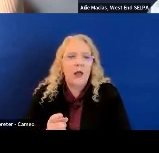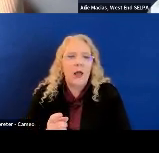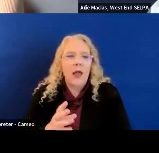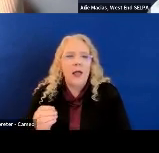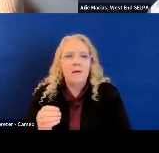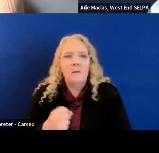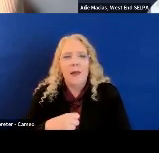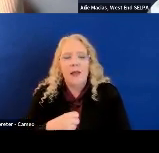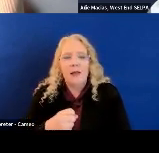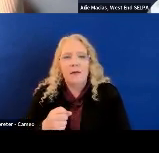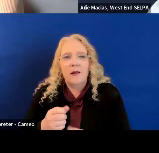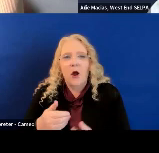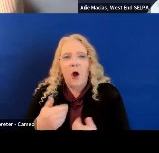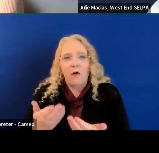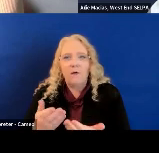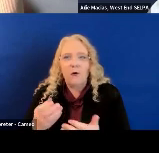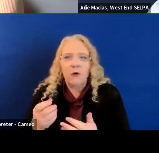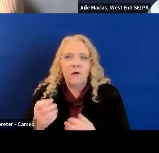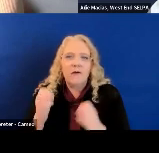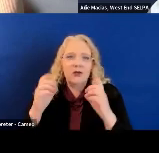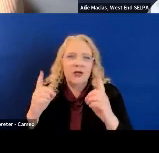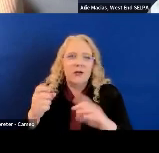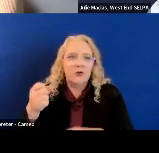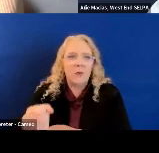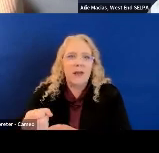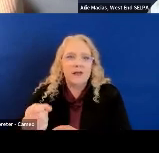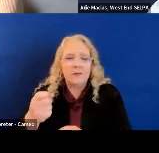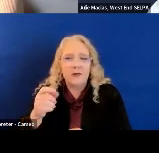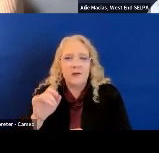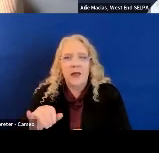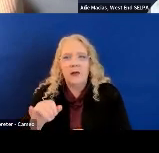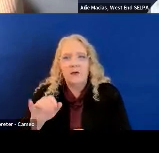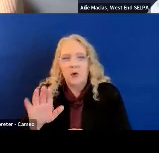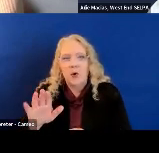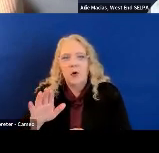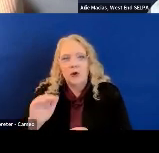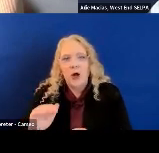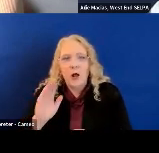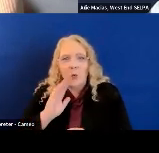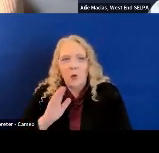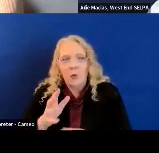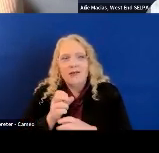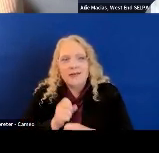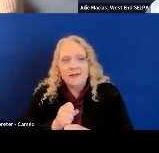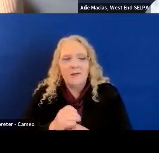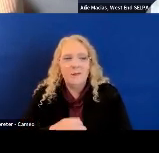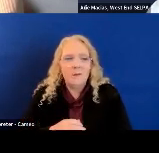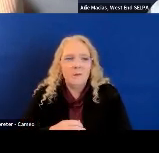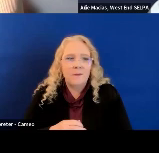y los servicios de educación especial que se le brindarán a su hijo. Para proporcionar FAPE el